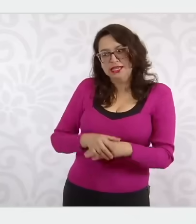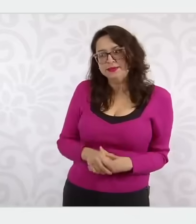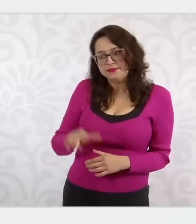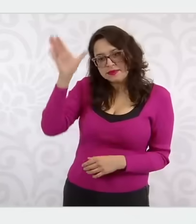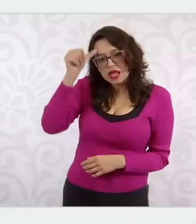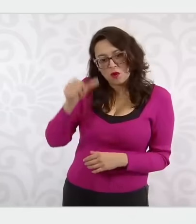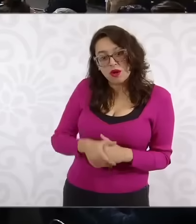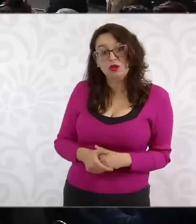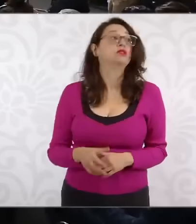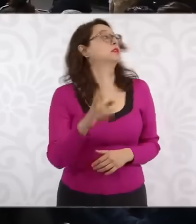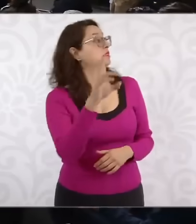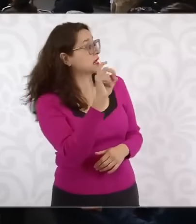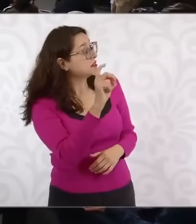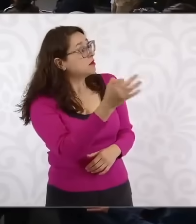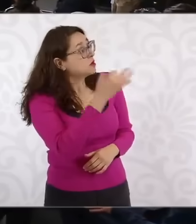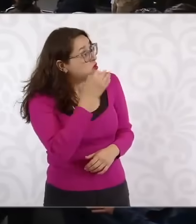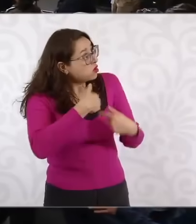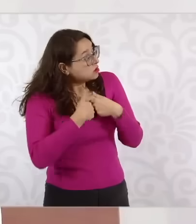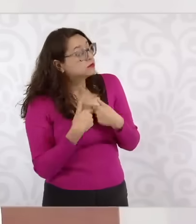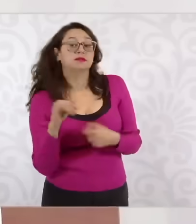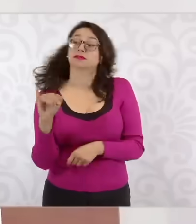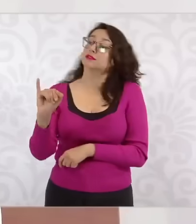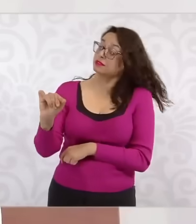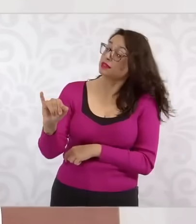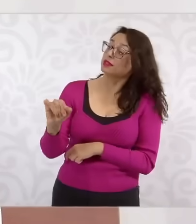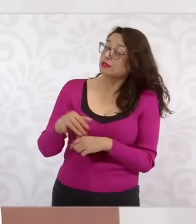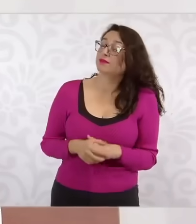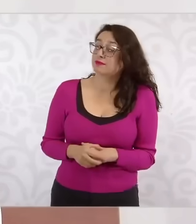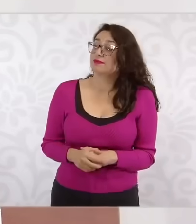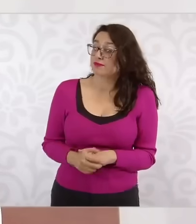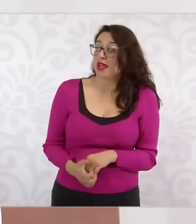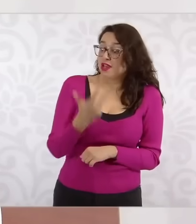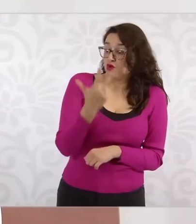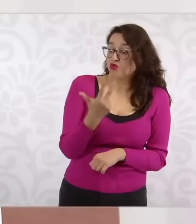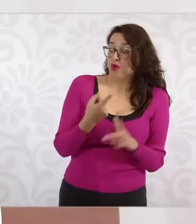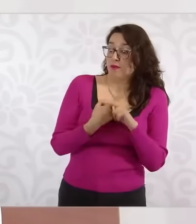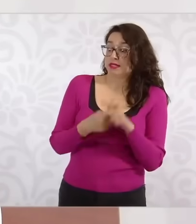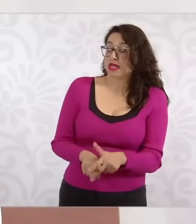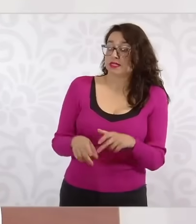Ya llevamos media hora. Ya llevamos media hora, desde las 8 de la mañana. Bien, bueno, vamos al